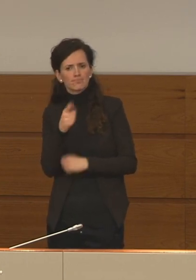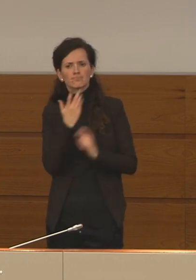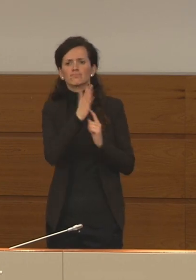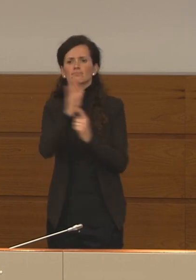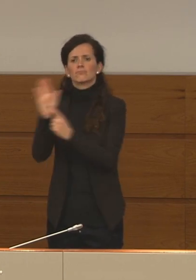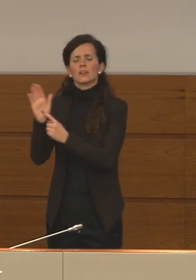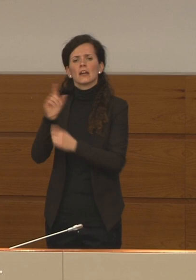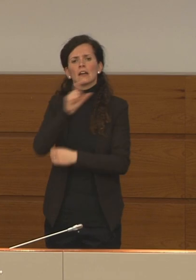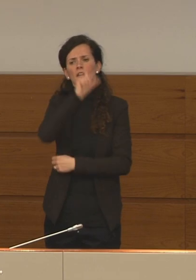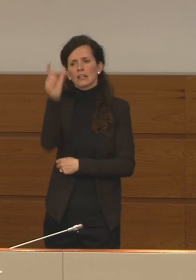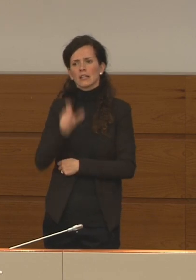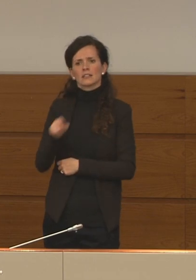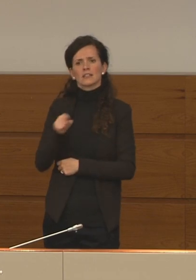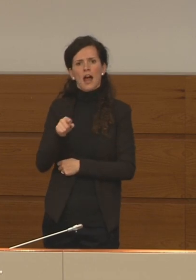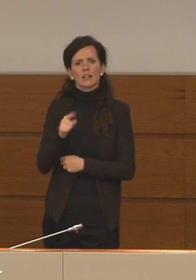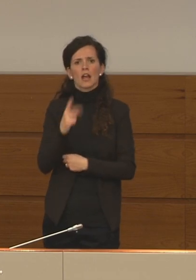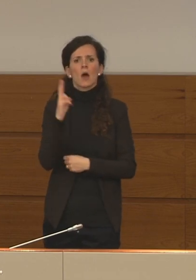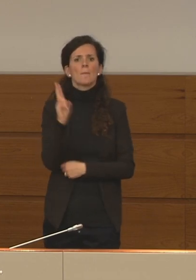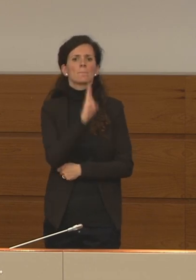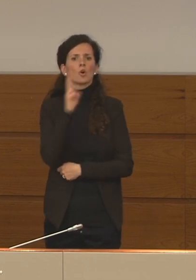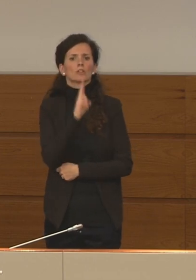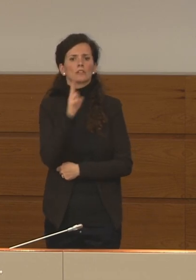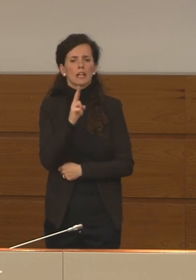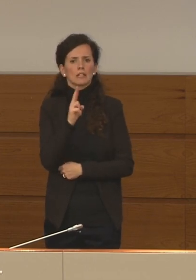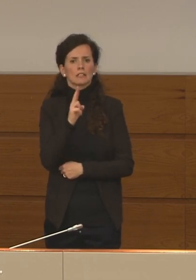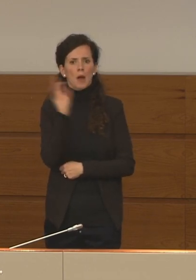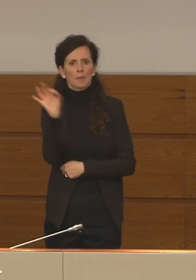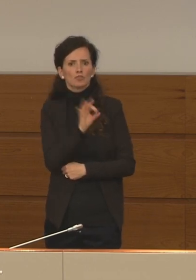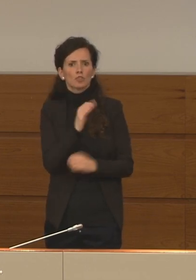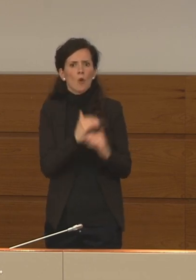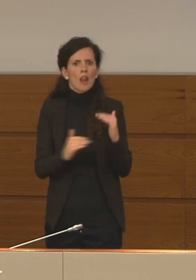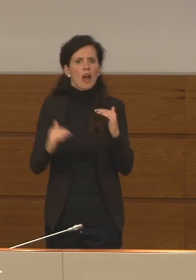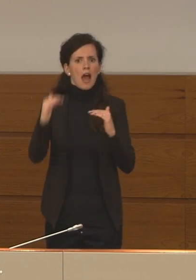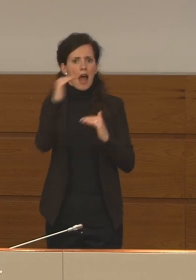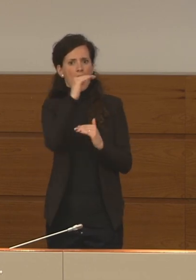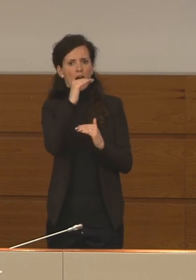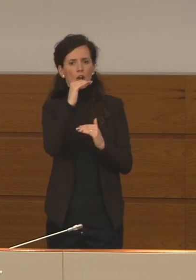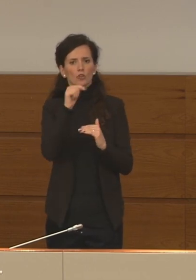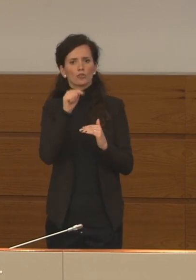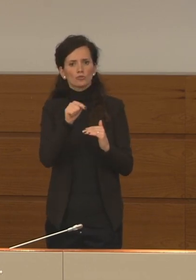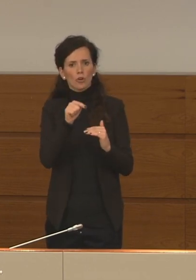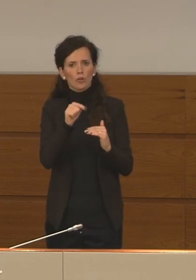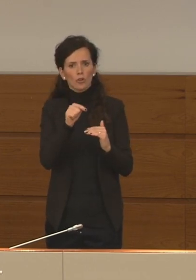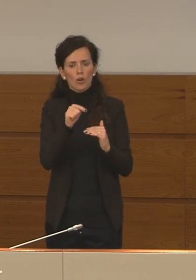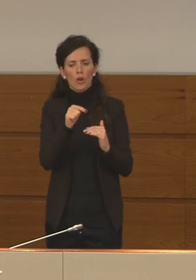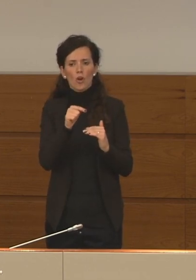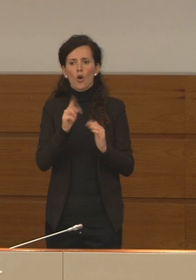Paese abbia mortalità più elevate ma non in assoluto rispetto ad altre realtà